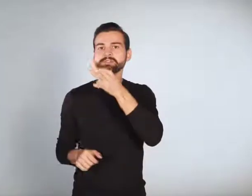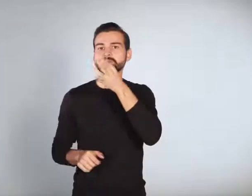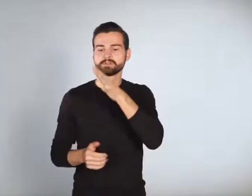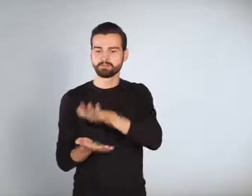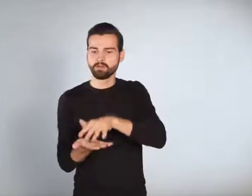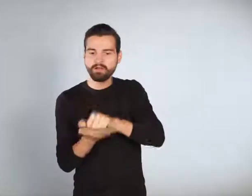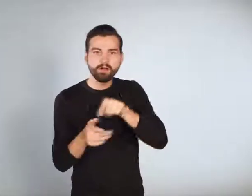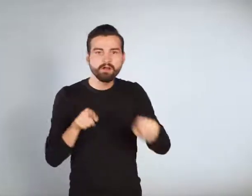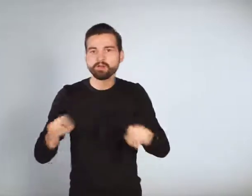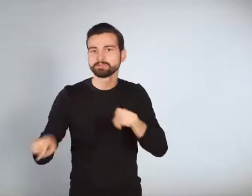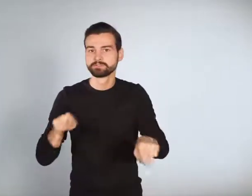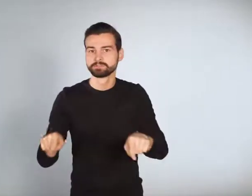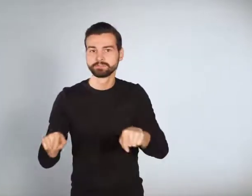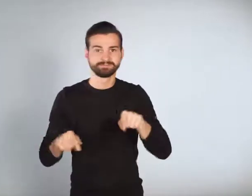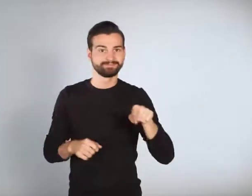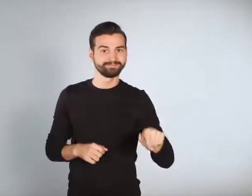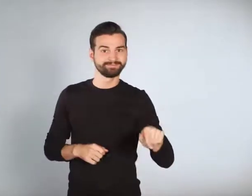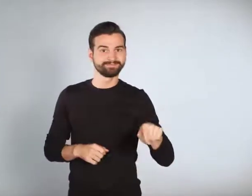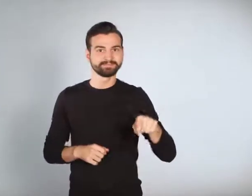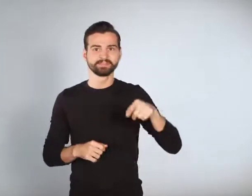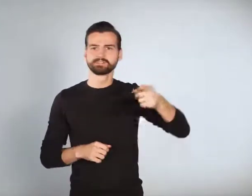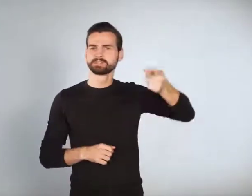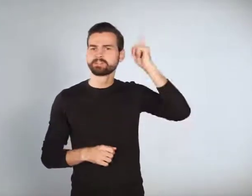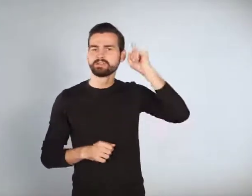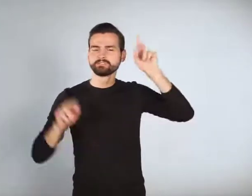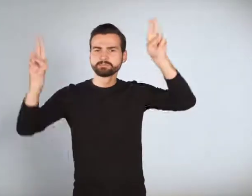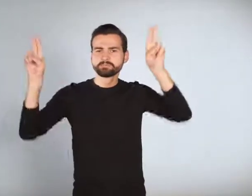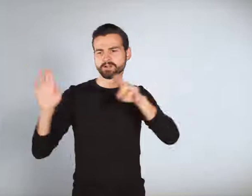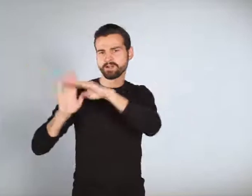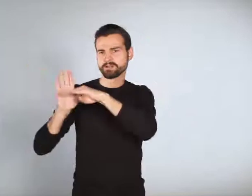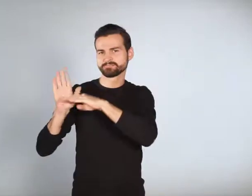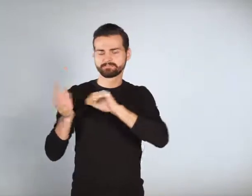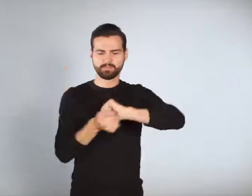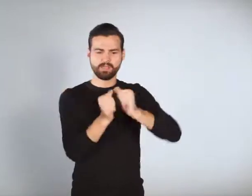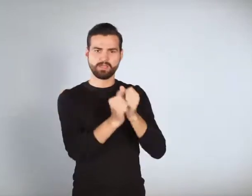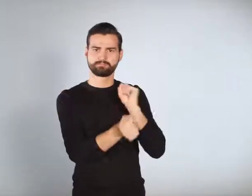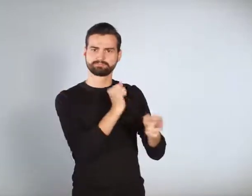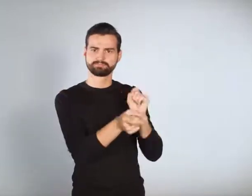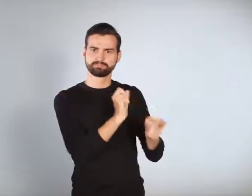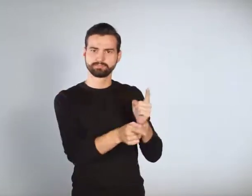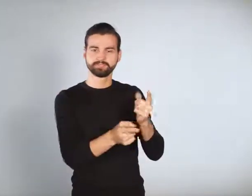Как он поступит – нарушит древнюю заповедь